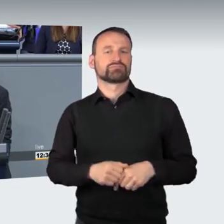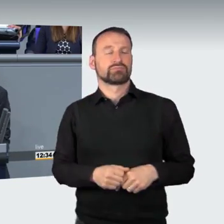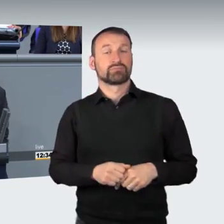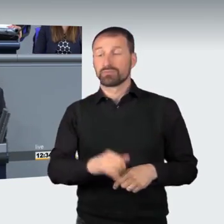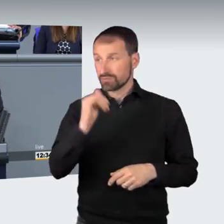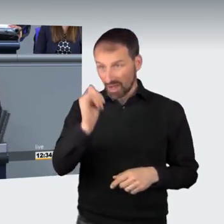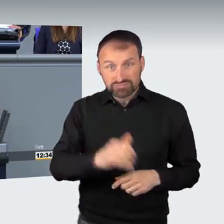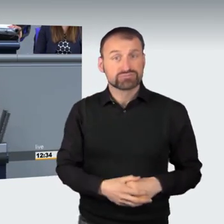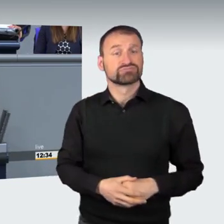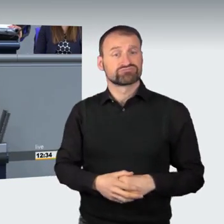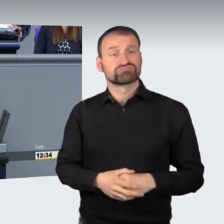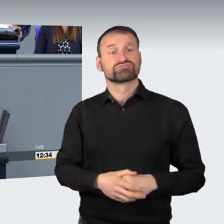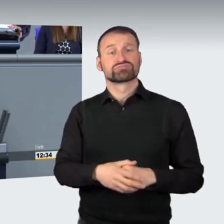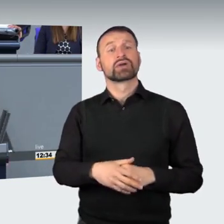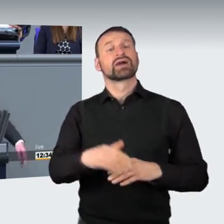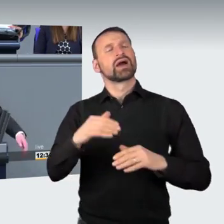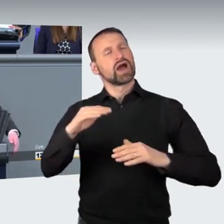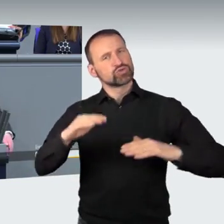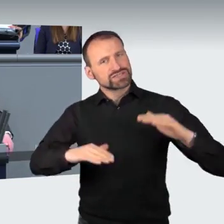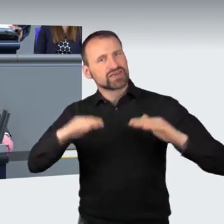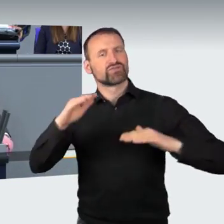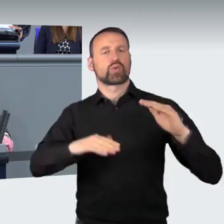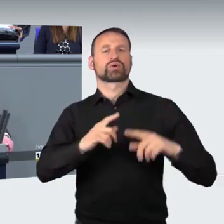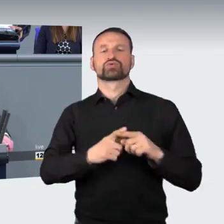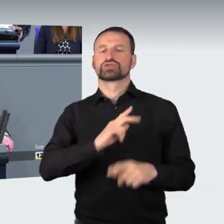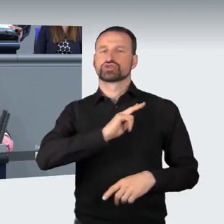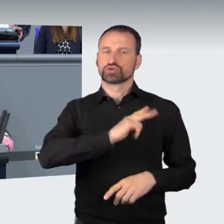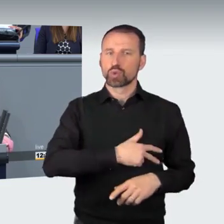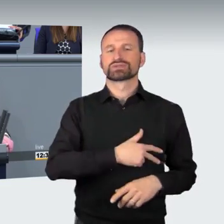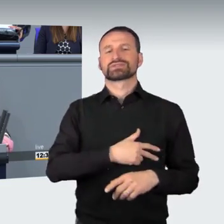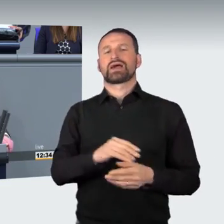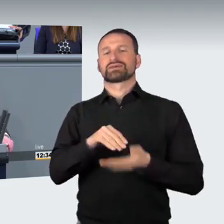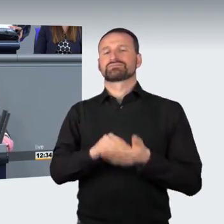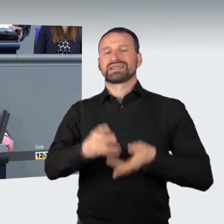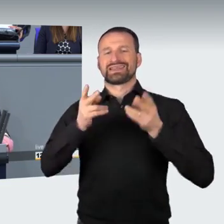Gerade weil das Wohnen eine existenzielle Bedeutung hat,